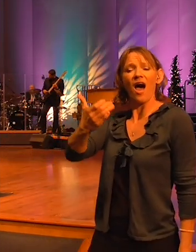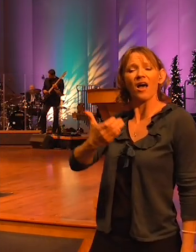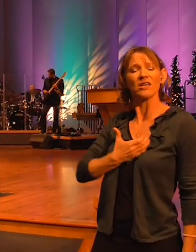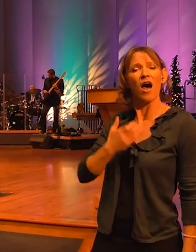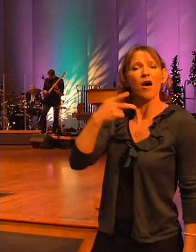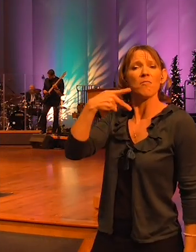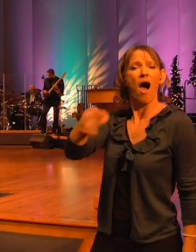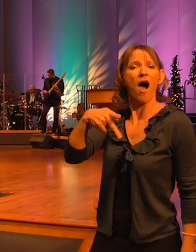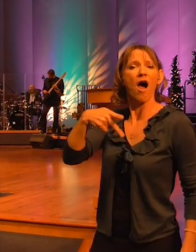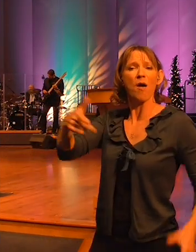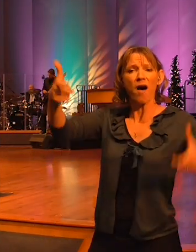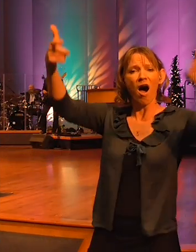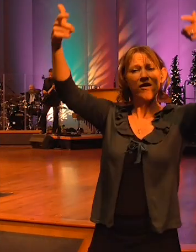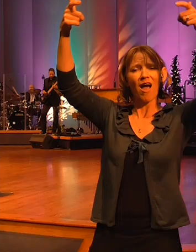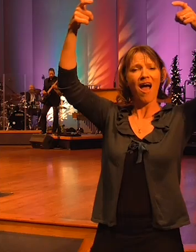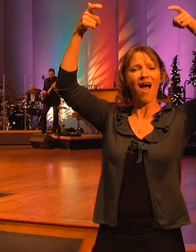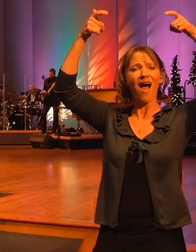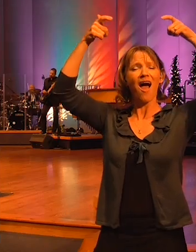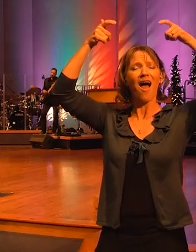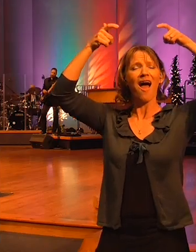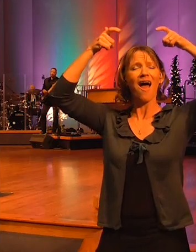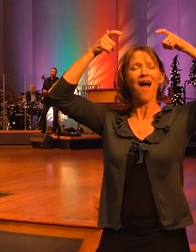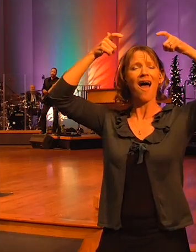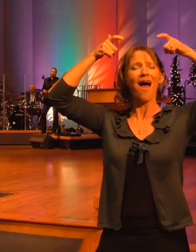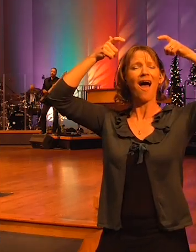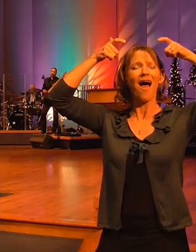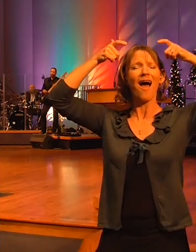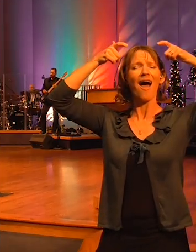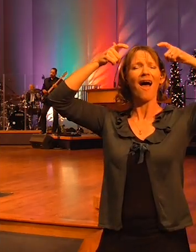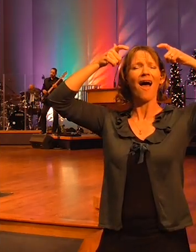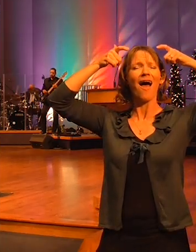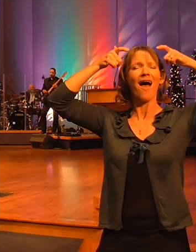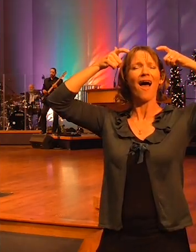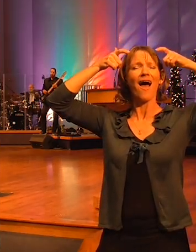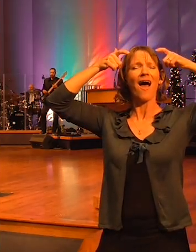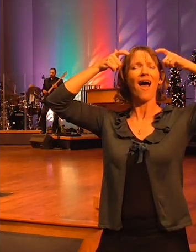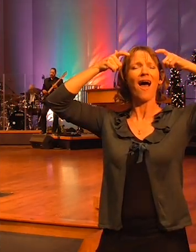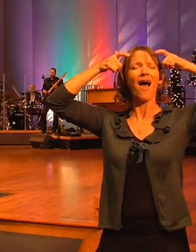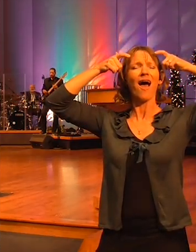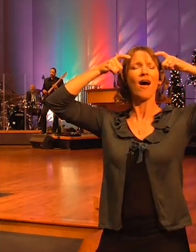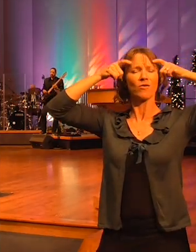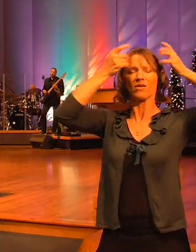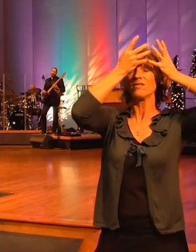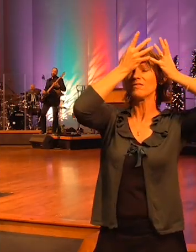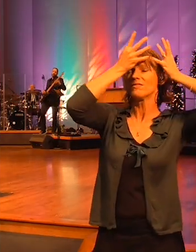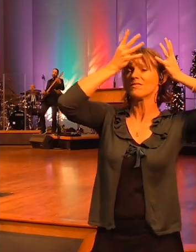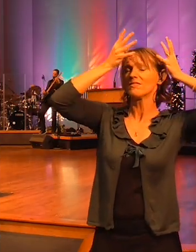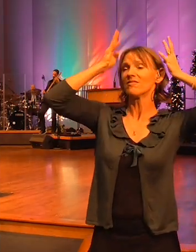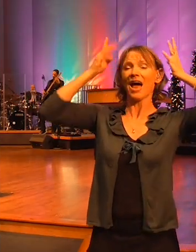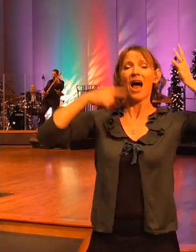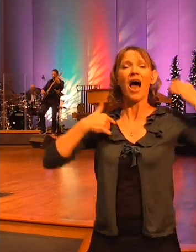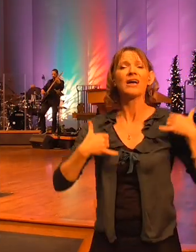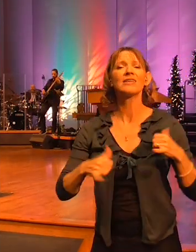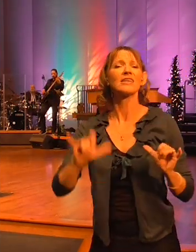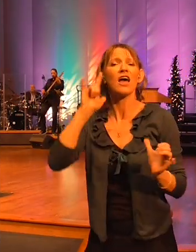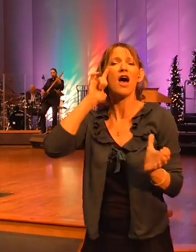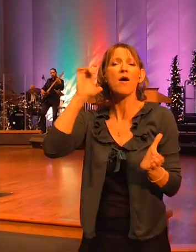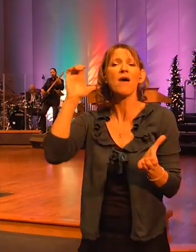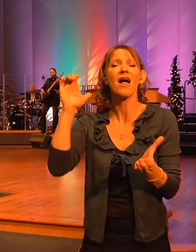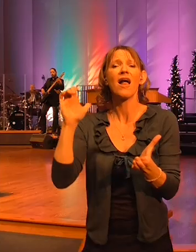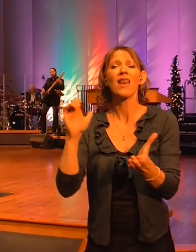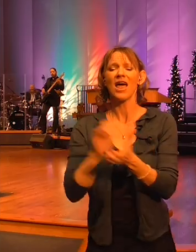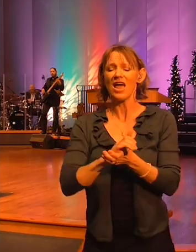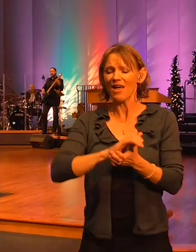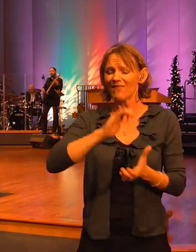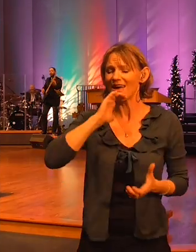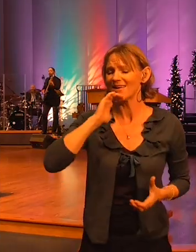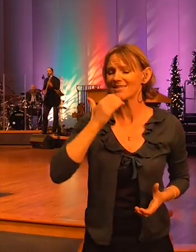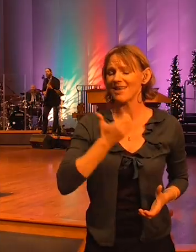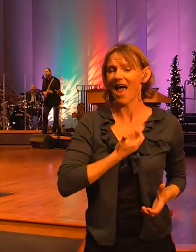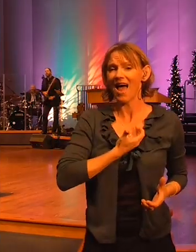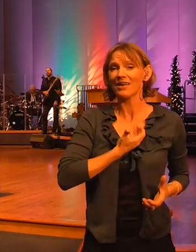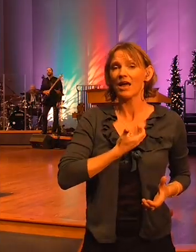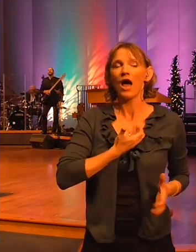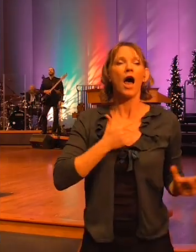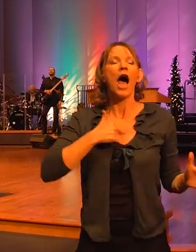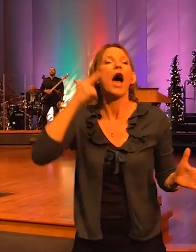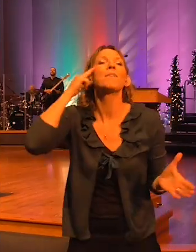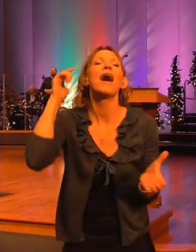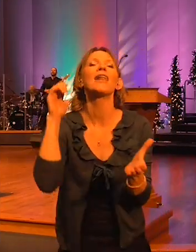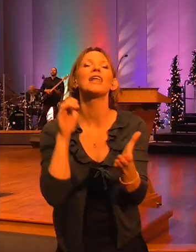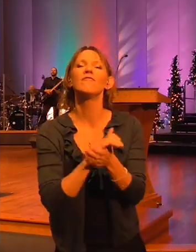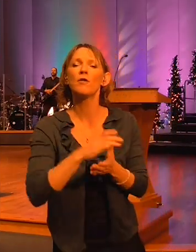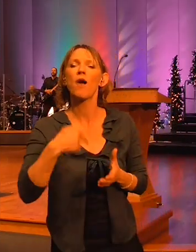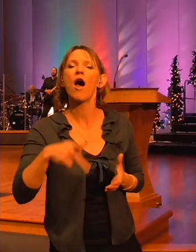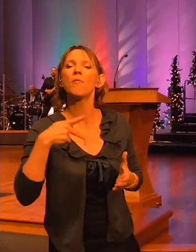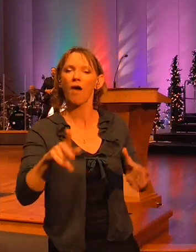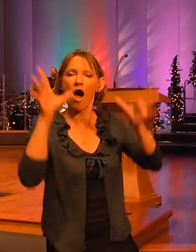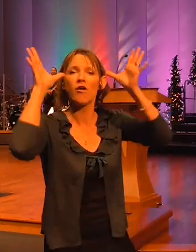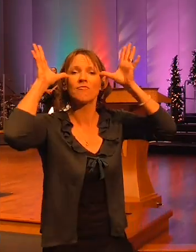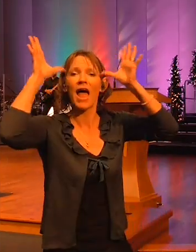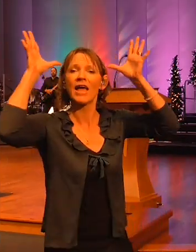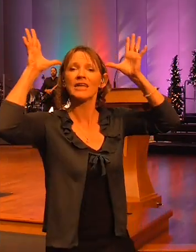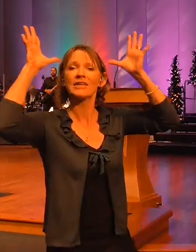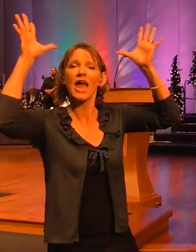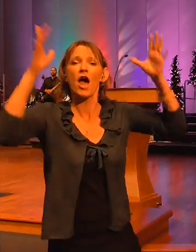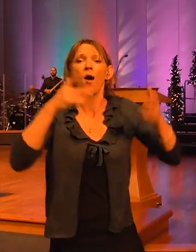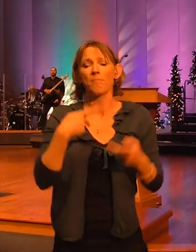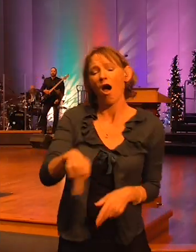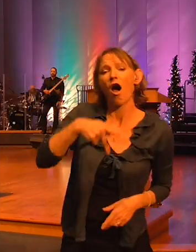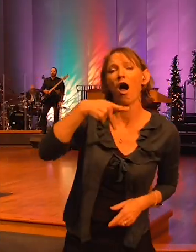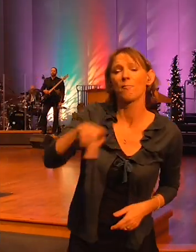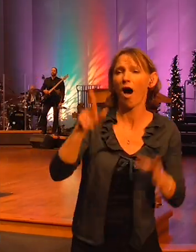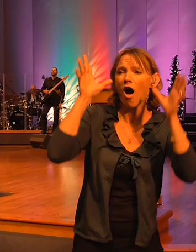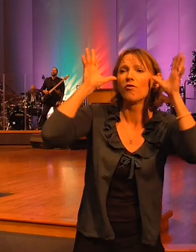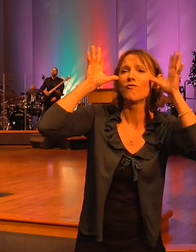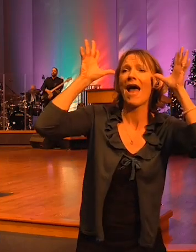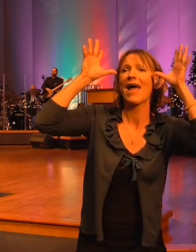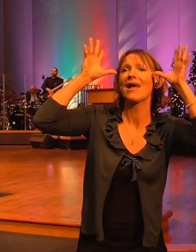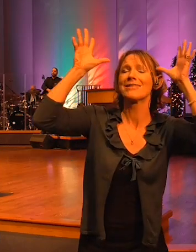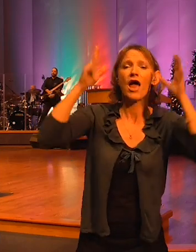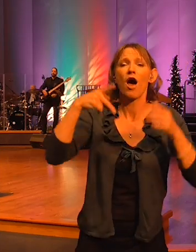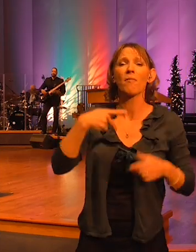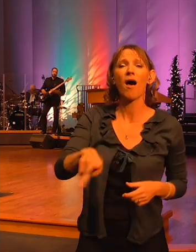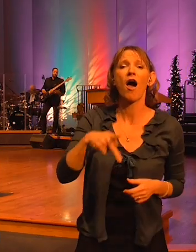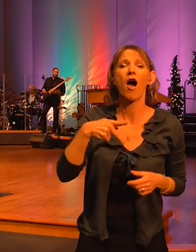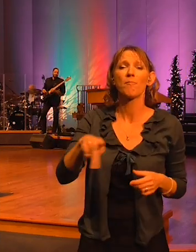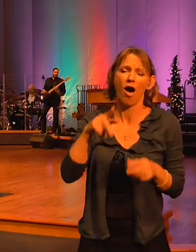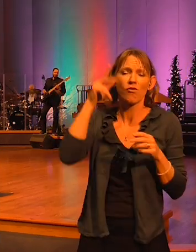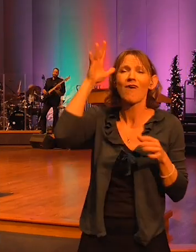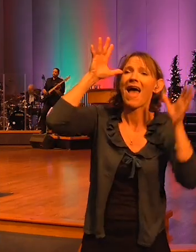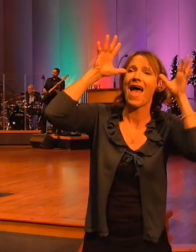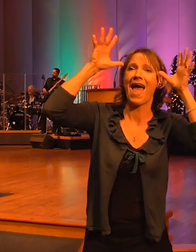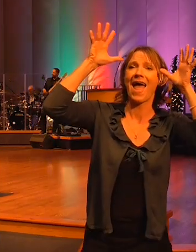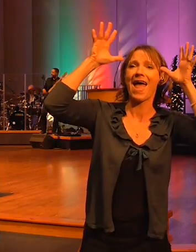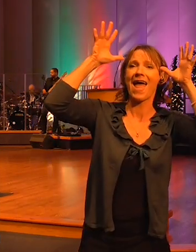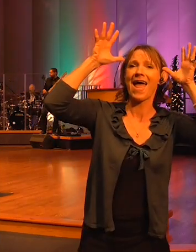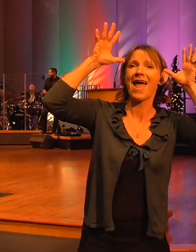CR Todavía creo en SI creo en el morado reno reno morado Lluvia Púrpura